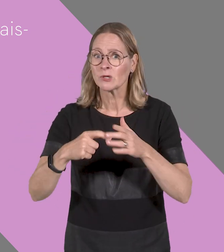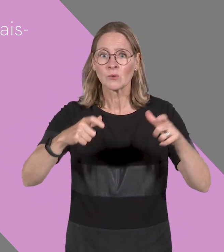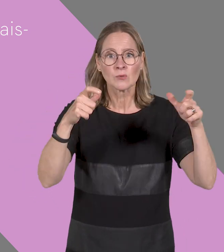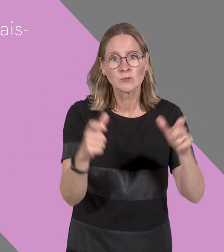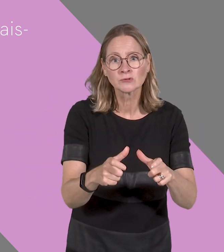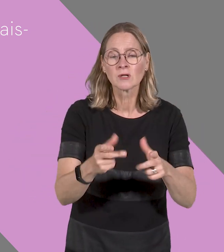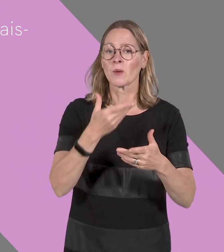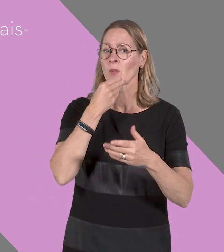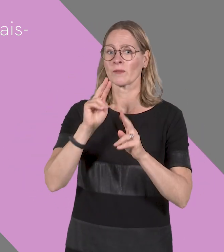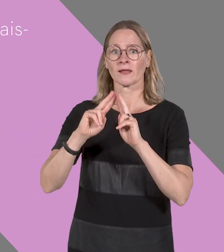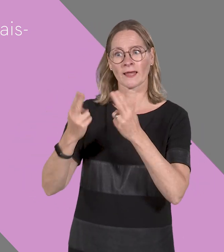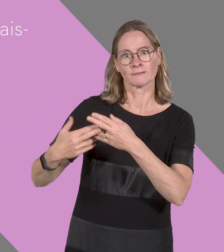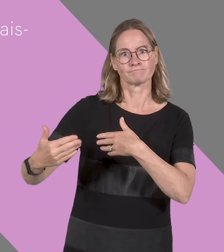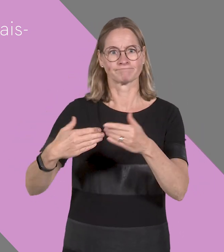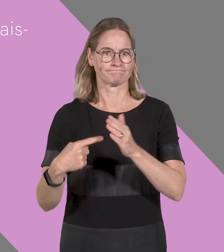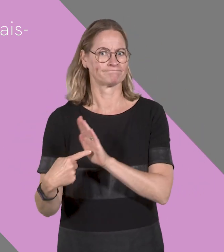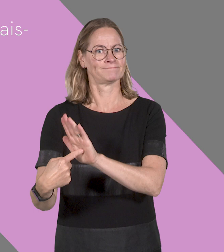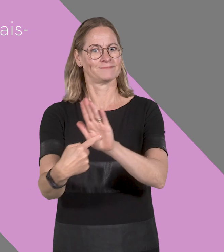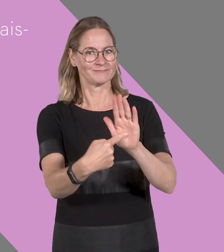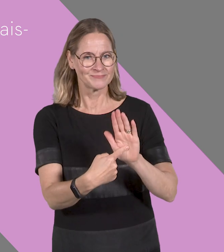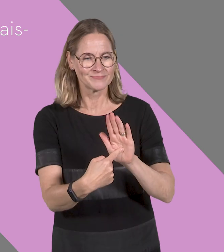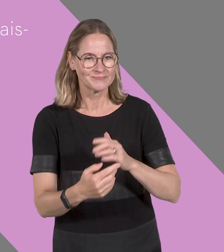kuten yhdistyksessä tai nuortenkerhossa toimimisella.